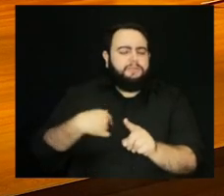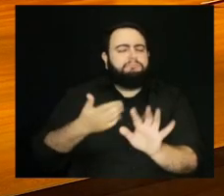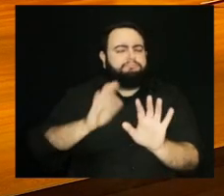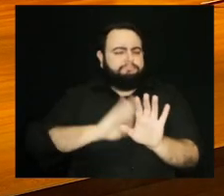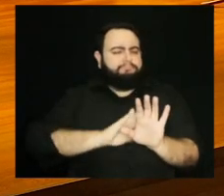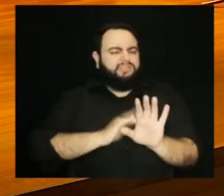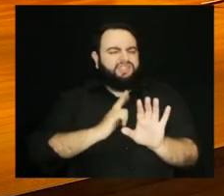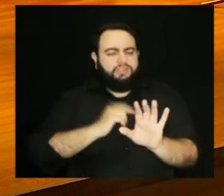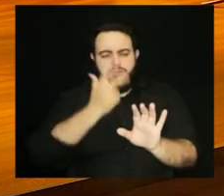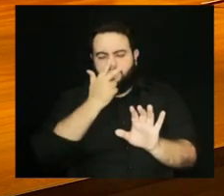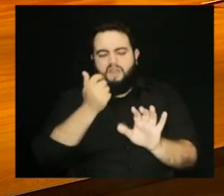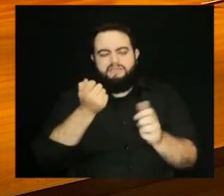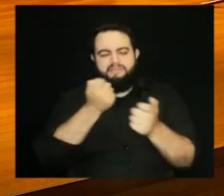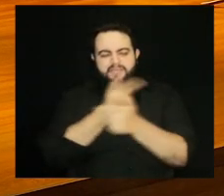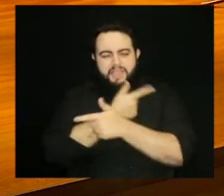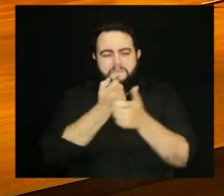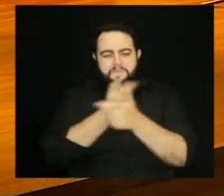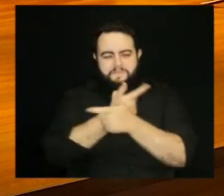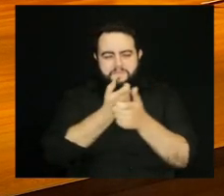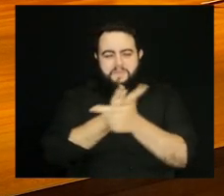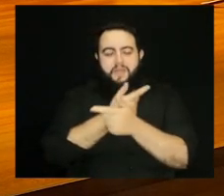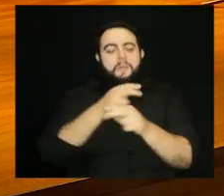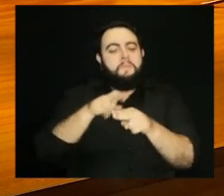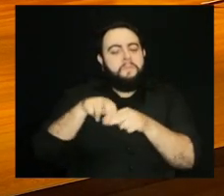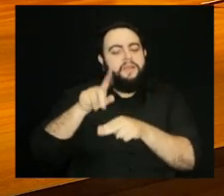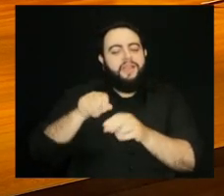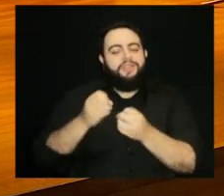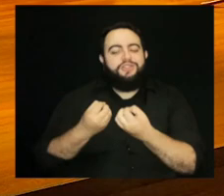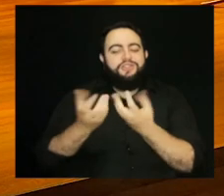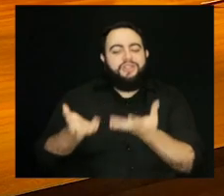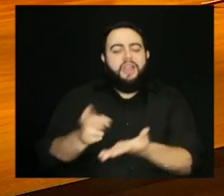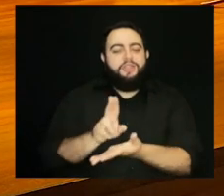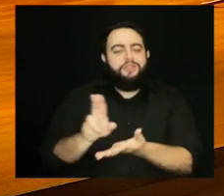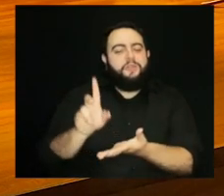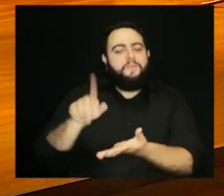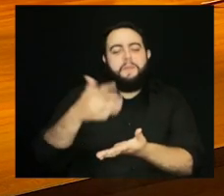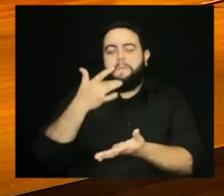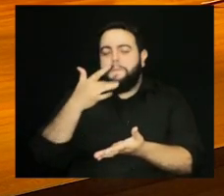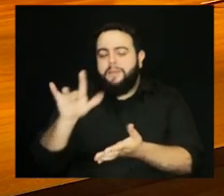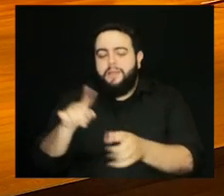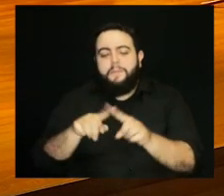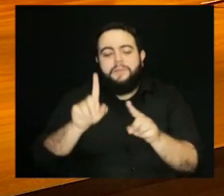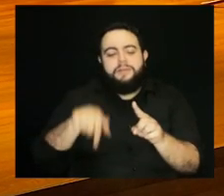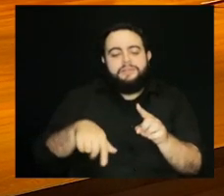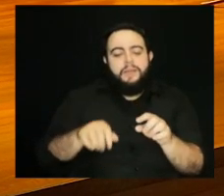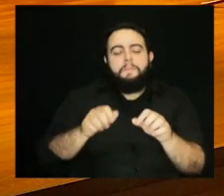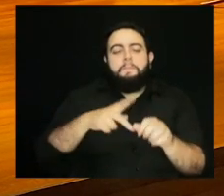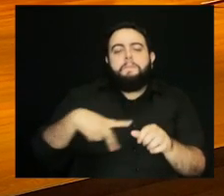alguma coisa a ver com o fato de batizarem com nome de branco um bairro eminentemente preto.